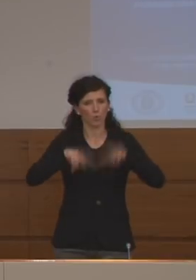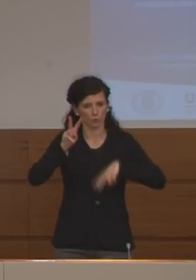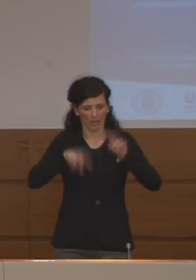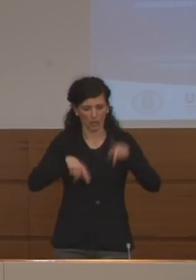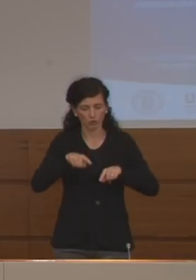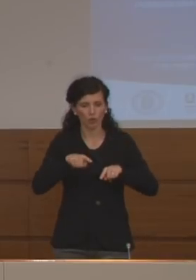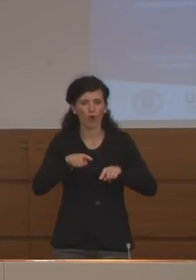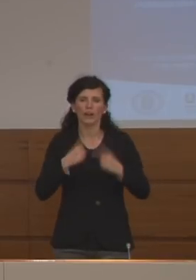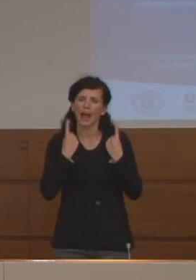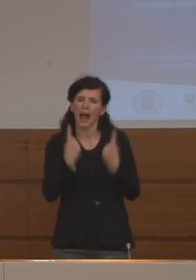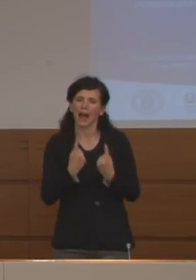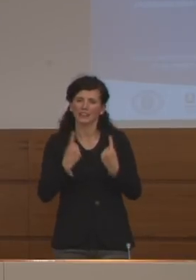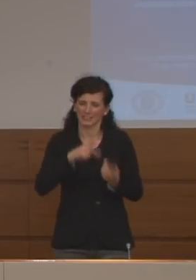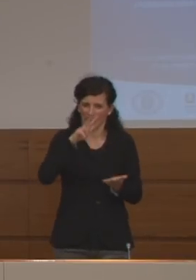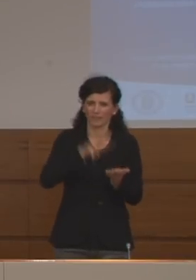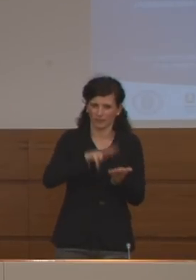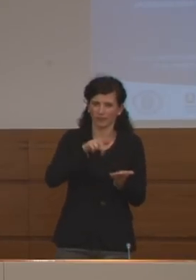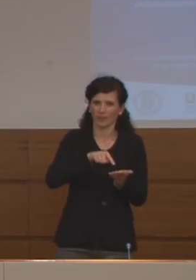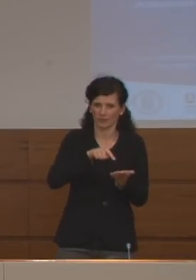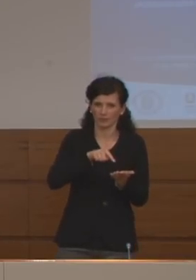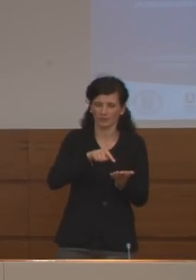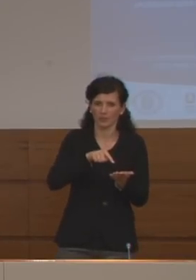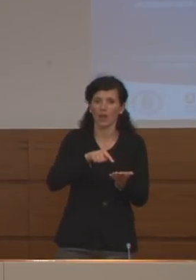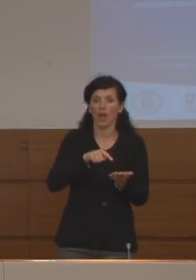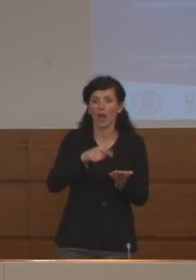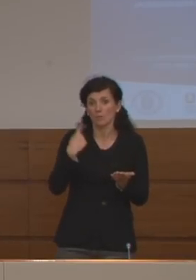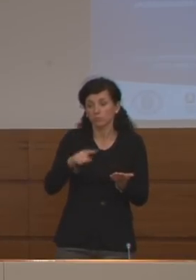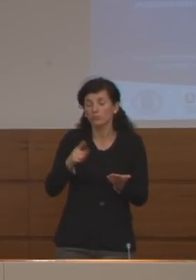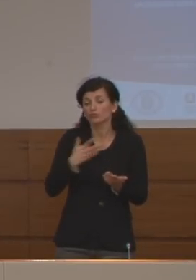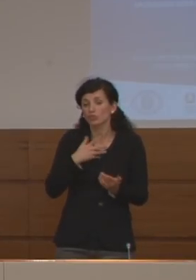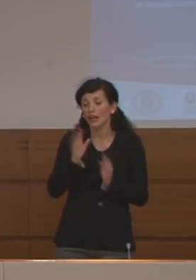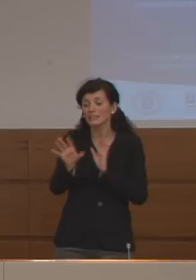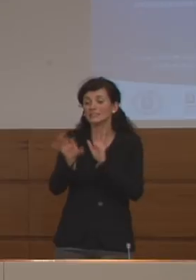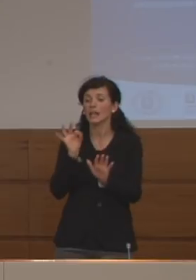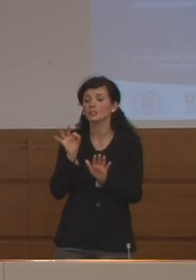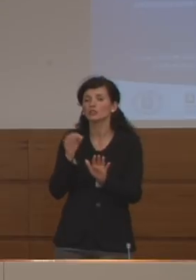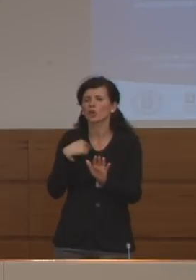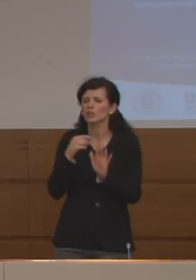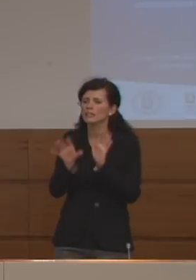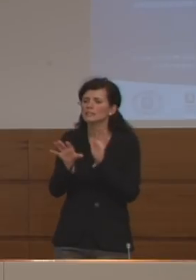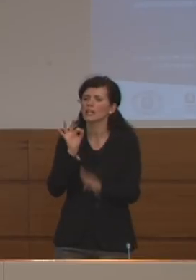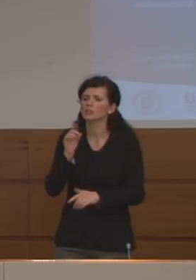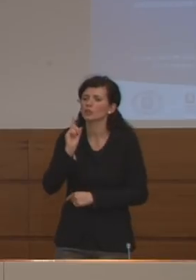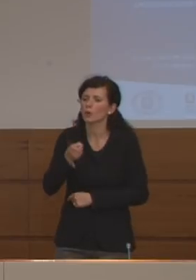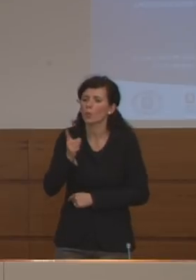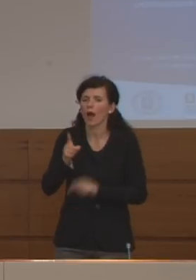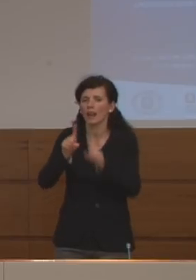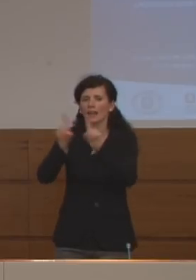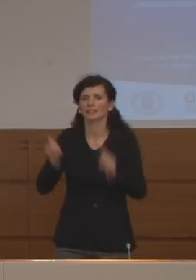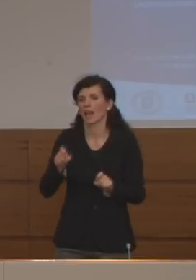proprio per fare la scelta più accurata e oculata e soprattutto per avere